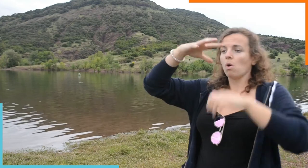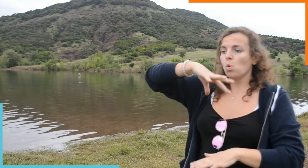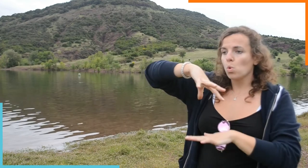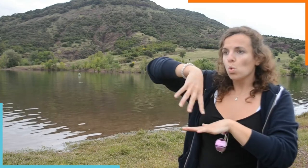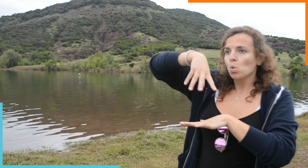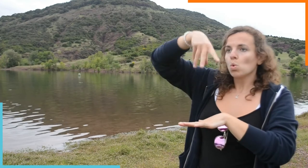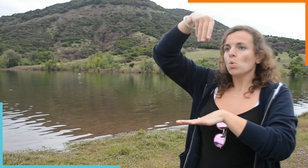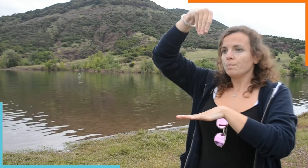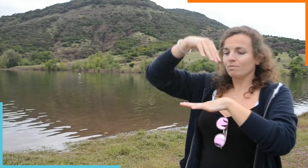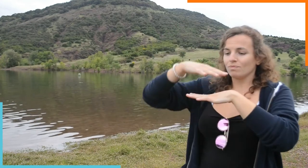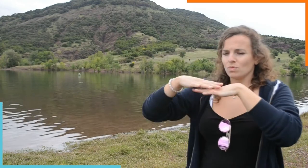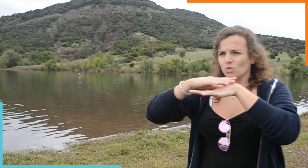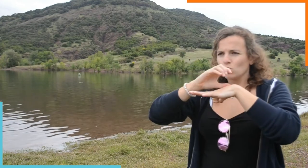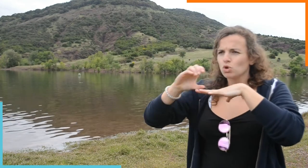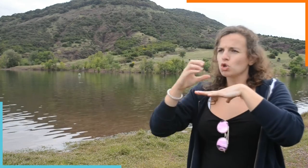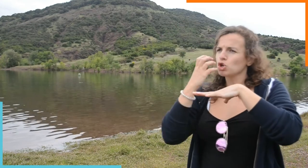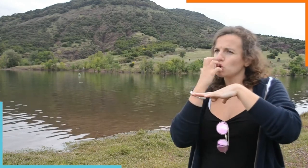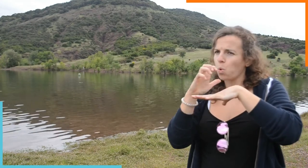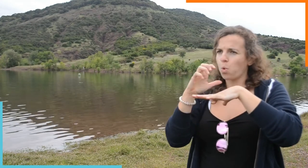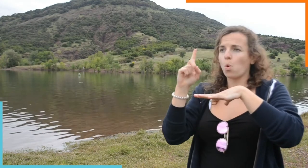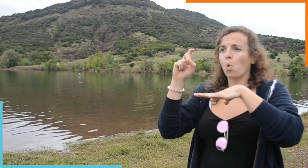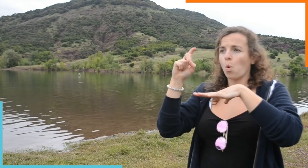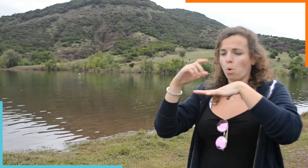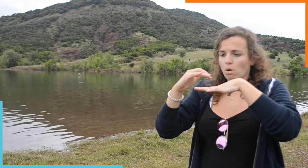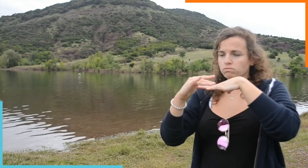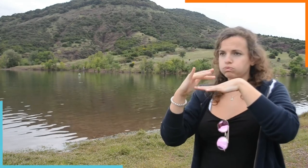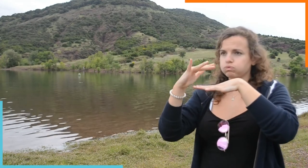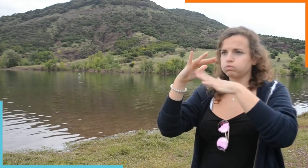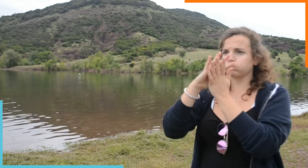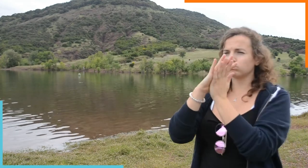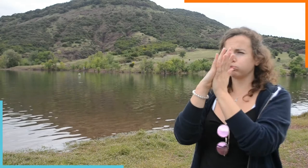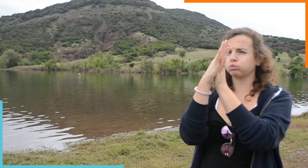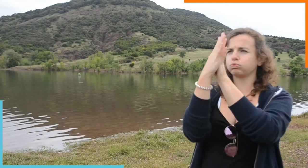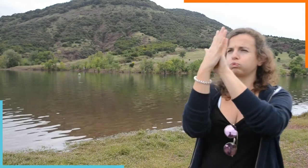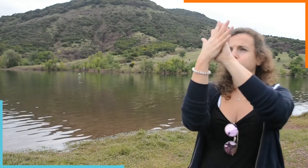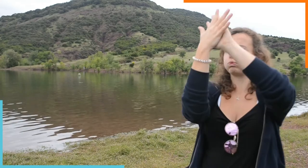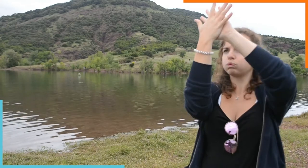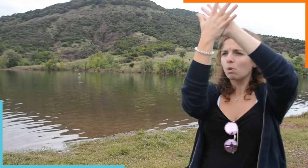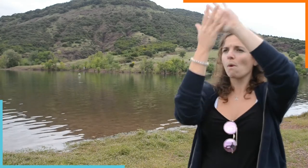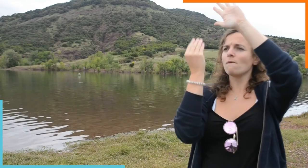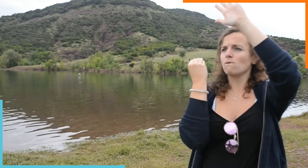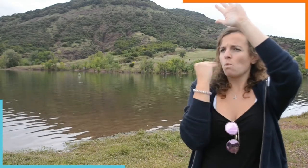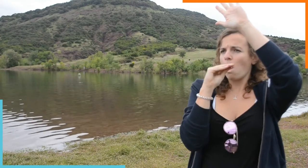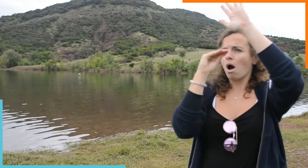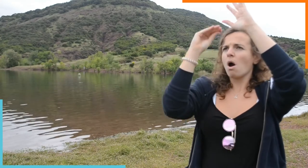L'air chaud et humide au sol est aspiré vers le haut. En remontant, l'air humide se refroidit